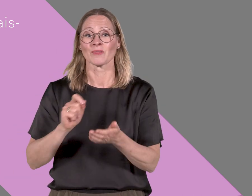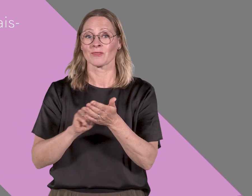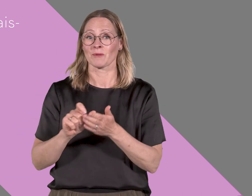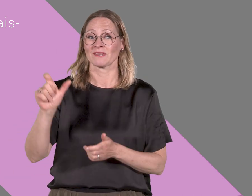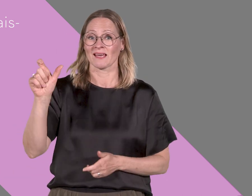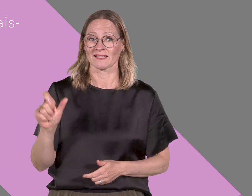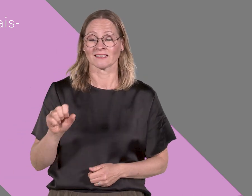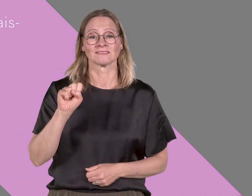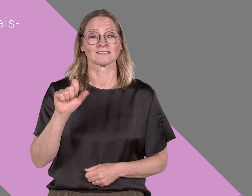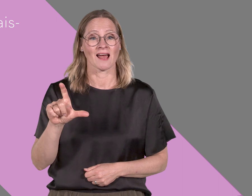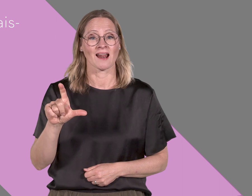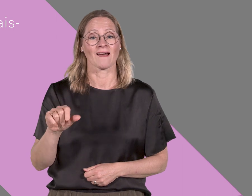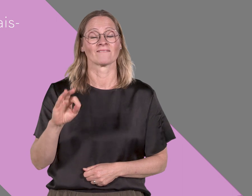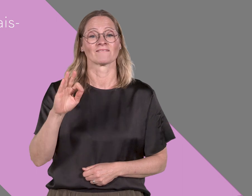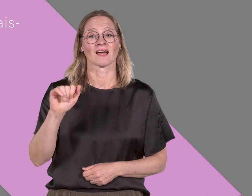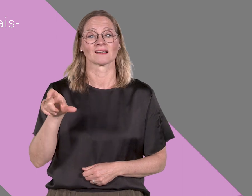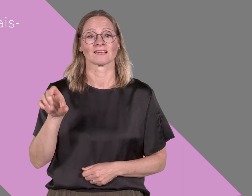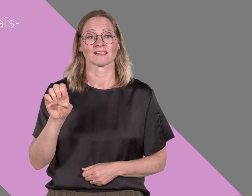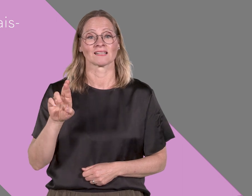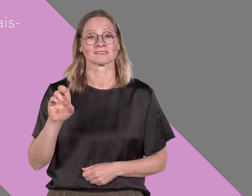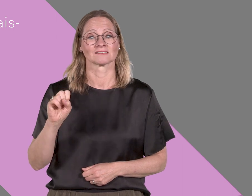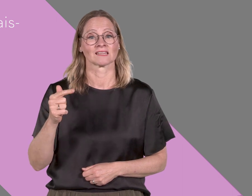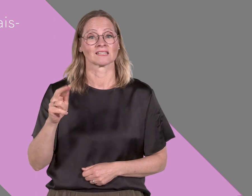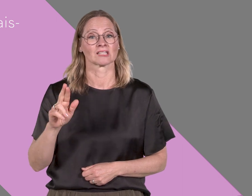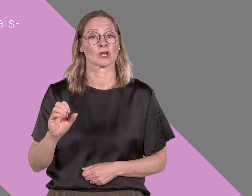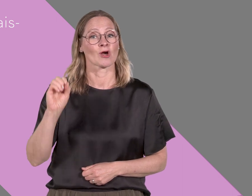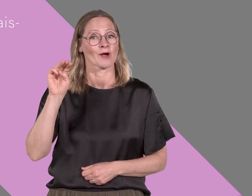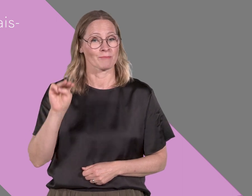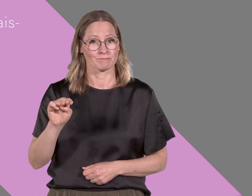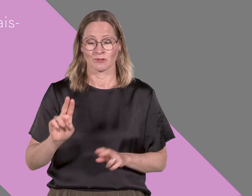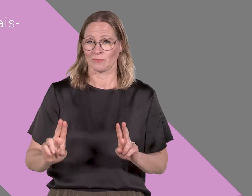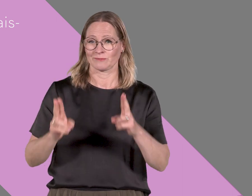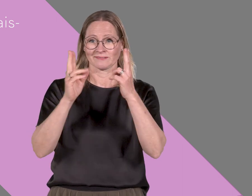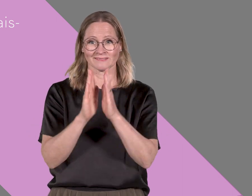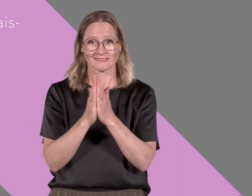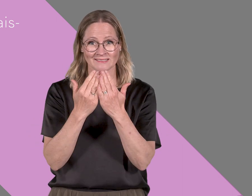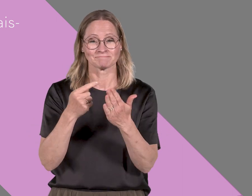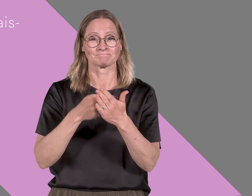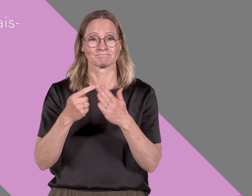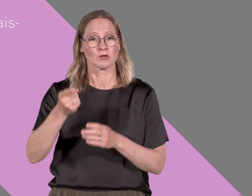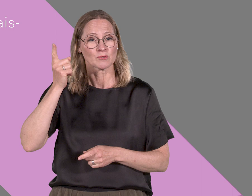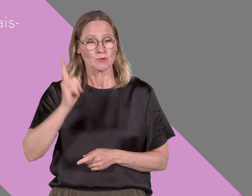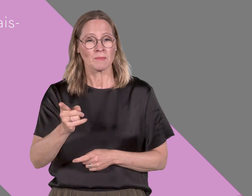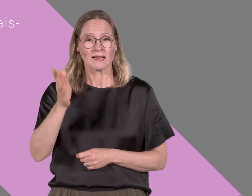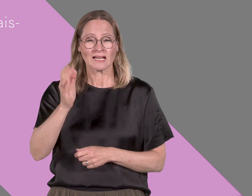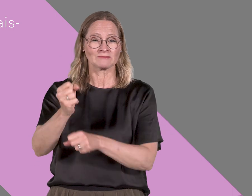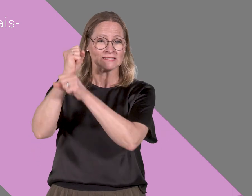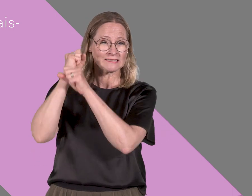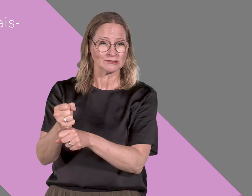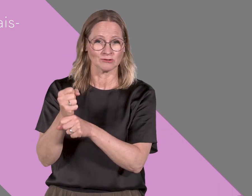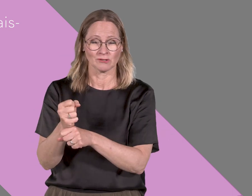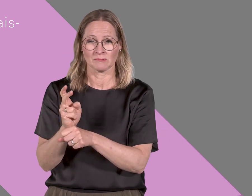Toimittaja Salla Fagerströmin uutuuskirja ”Kymmenen kirveeniskua” -